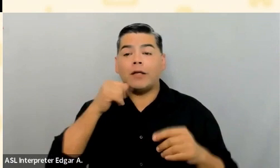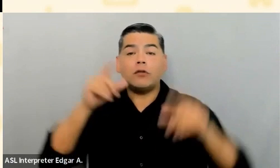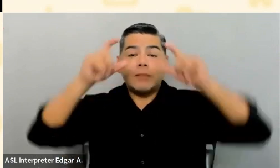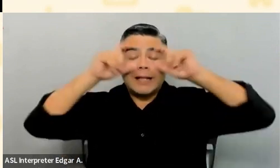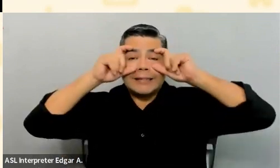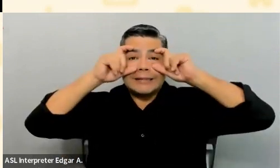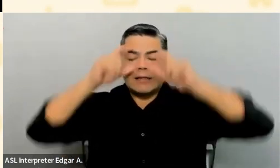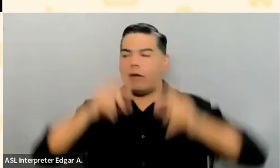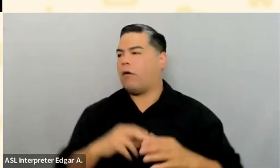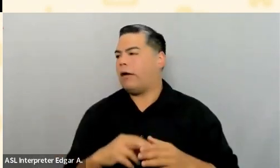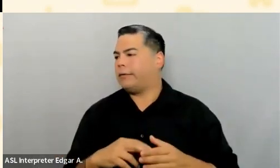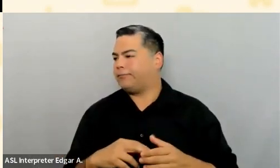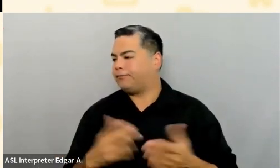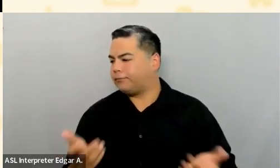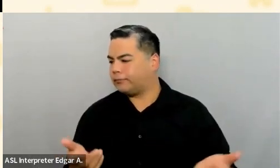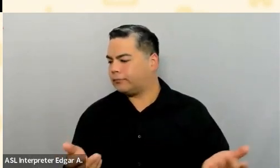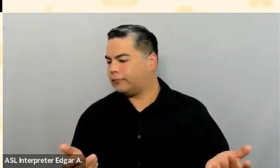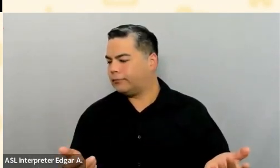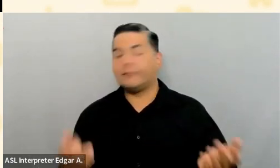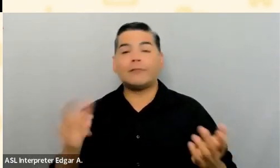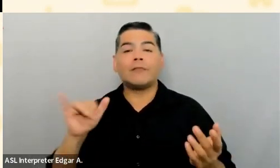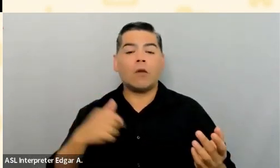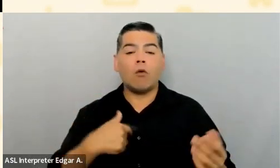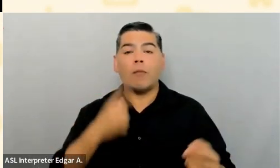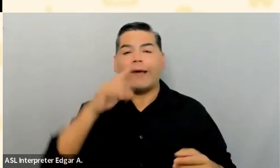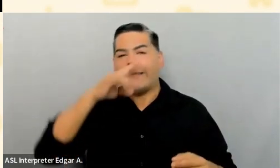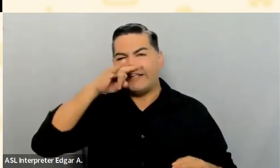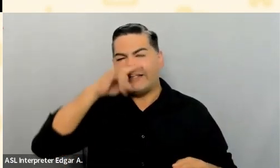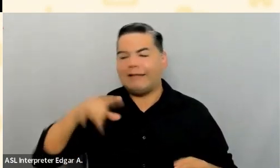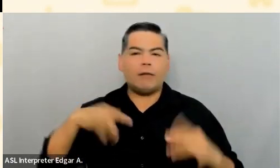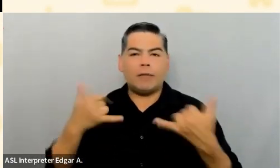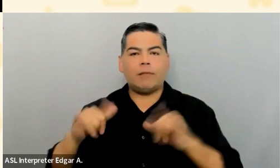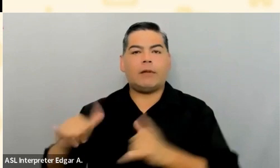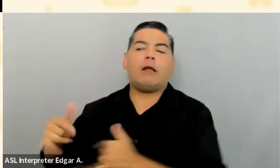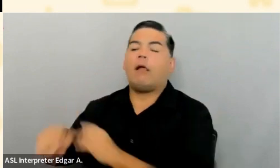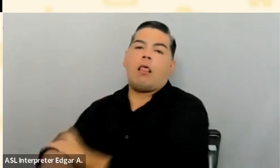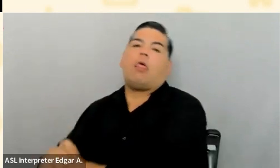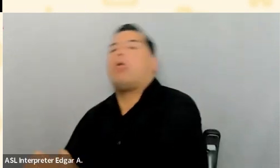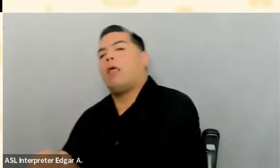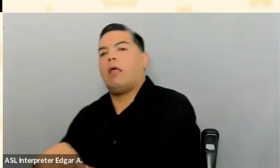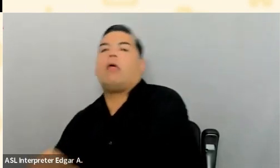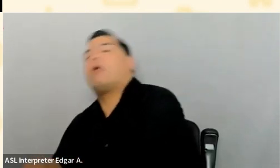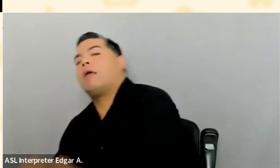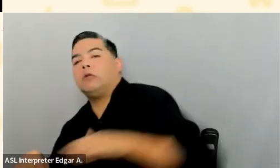o mi niño pequeño está jalando mi brazo y no puedo escribir con una mano.